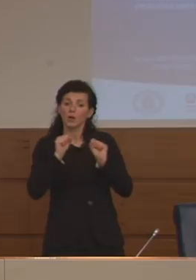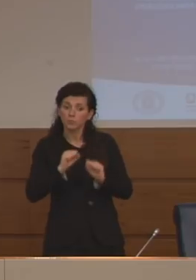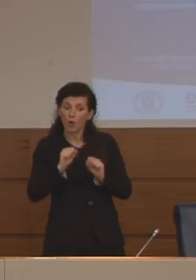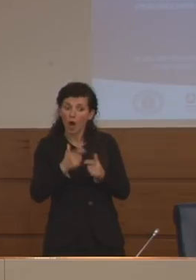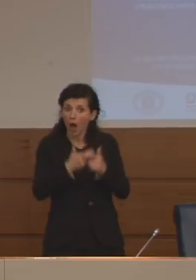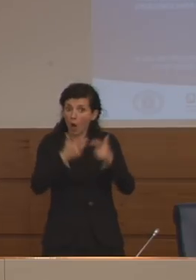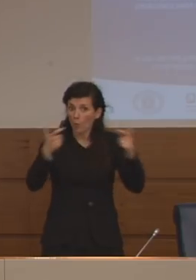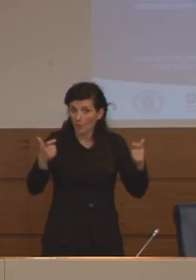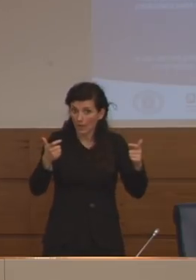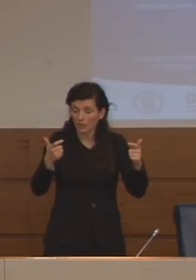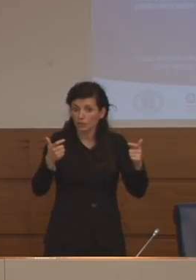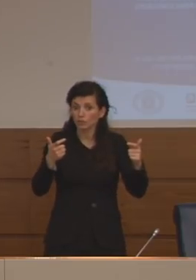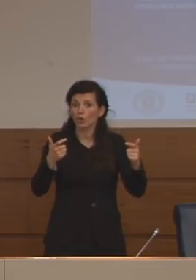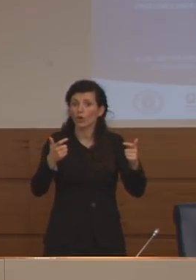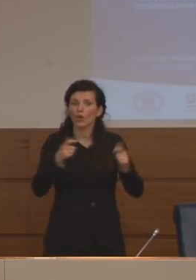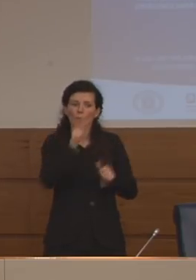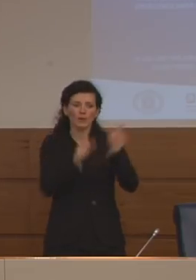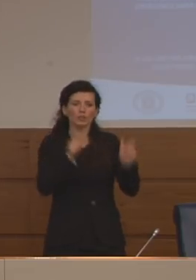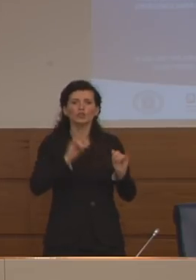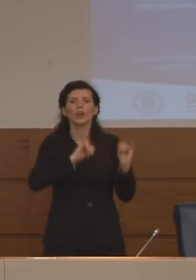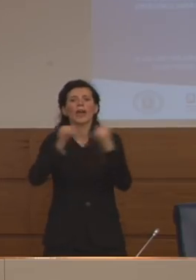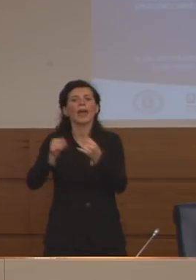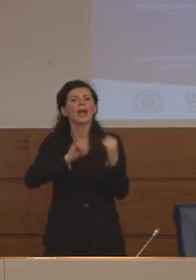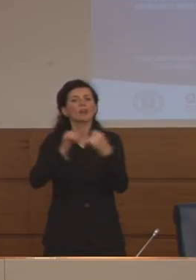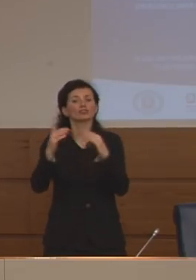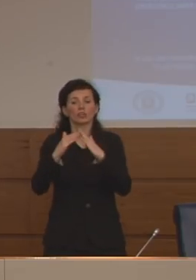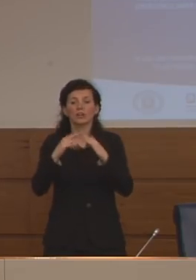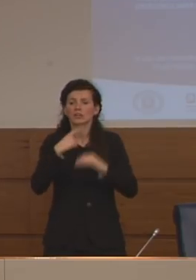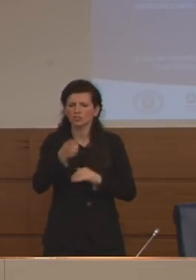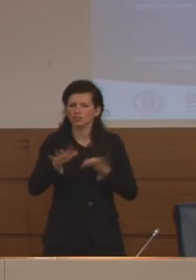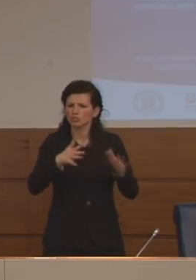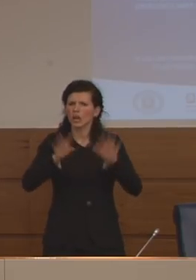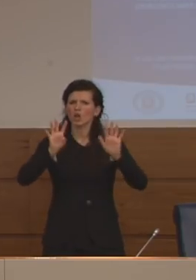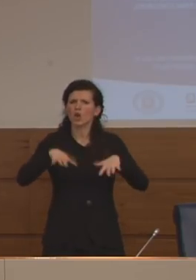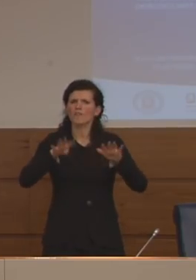9.000 multati e quindi se a suo parere è necessario rafforzare i controlli per